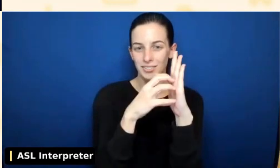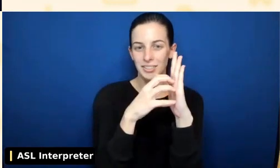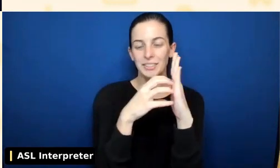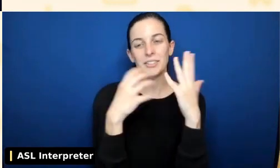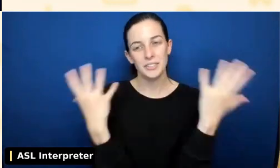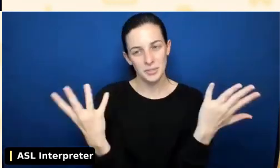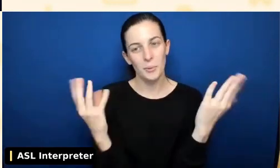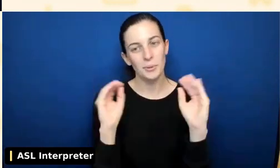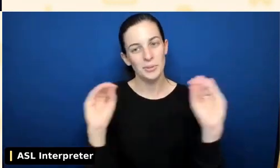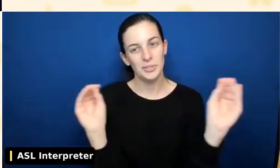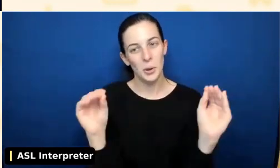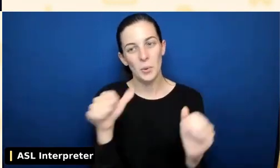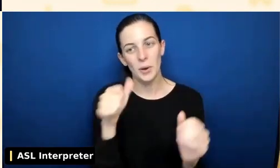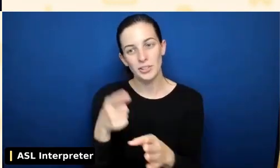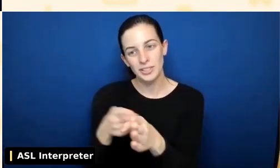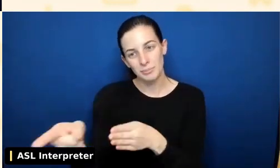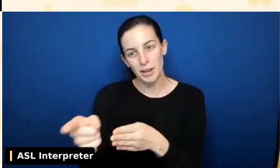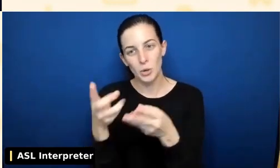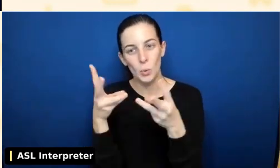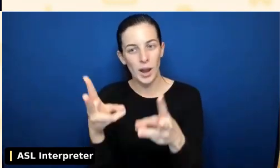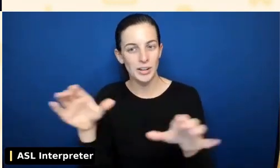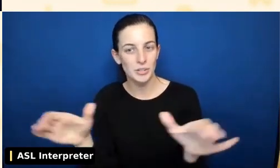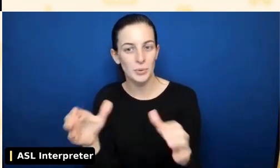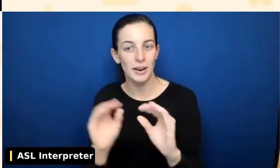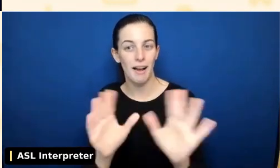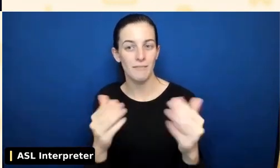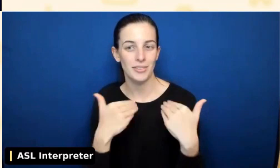No hay una única forma de hacerlo y, obviamente, hay mejoras que se pueden hacer.